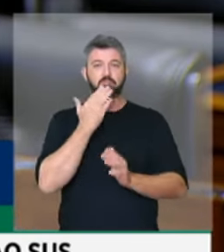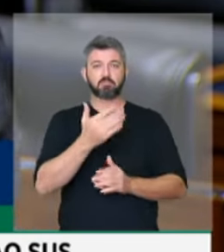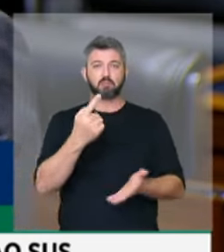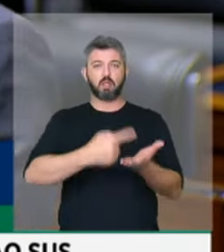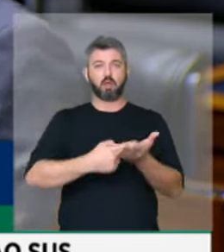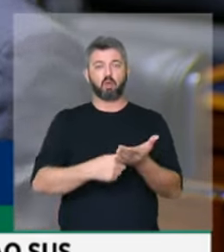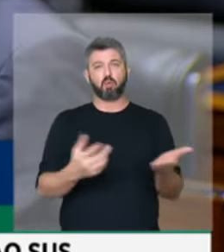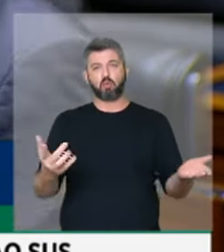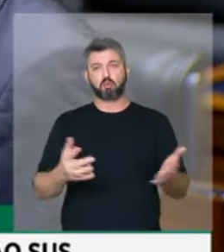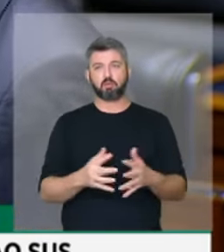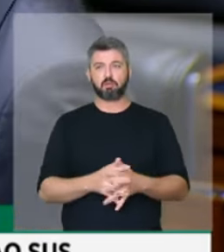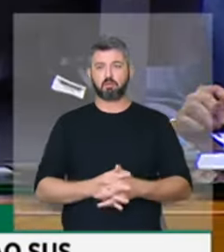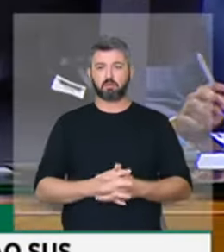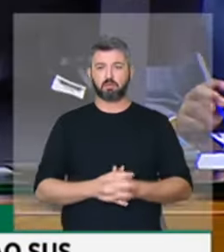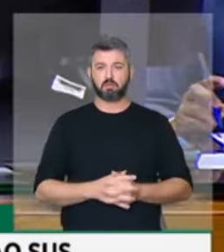APELO PARA ACORDO. -- [PRESIDENTE]: COMO